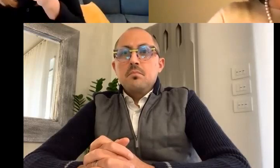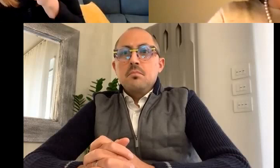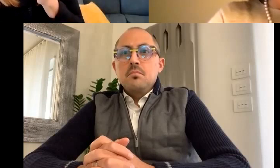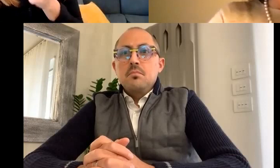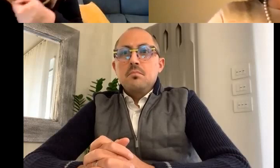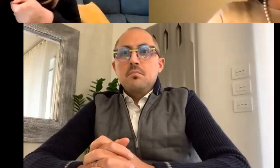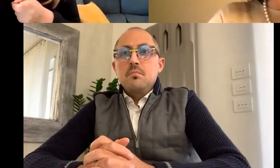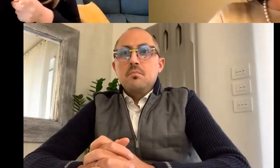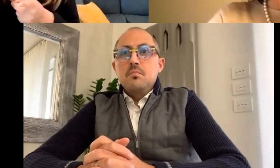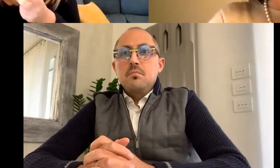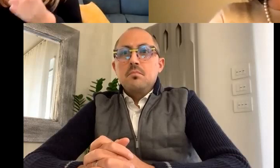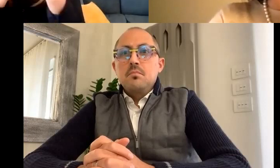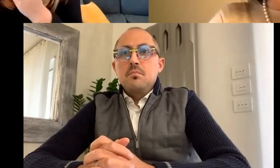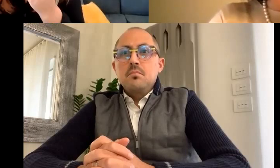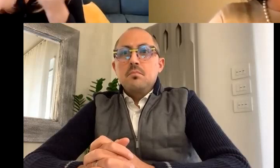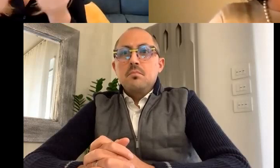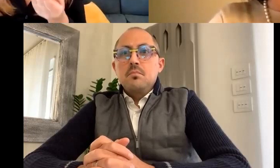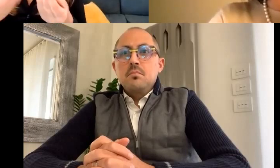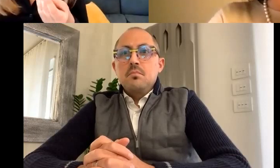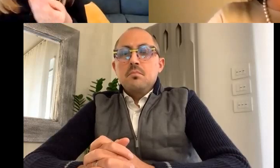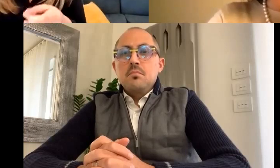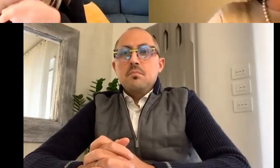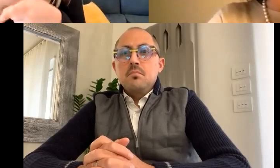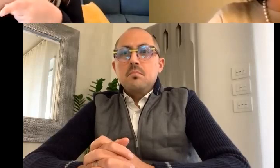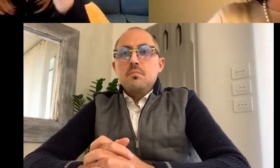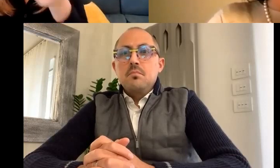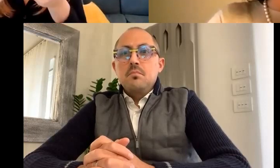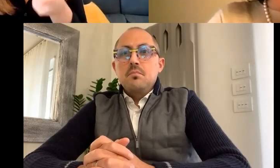Se poi ci fossero altri aspetti che il presidente vuole